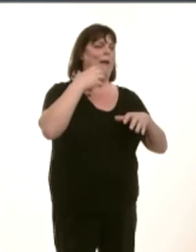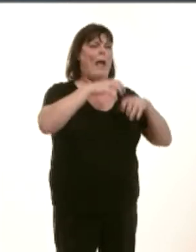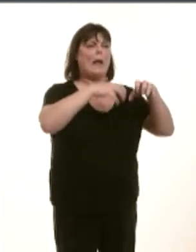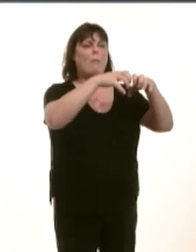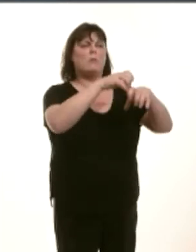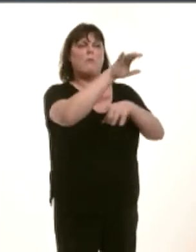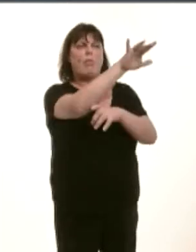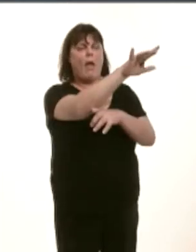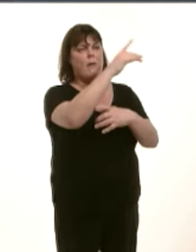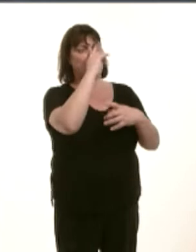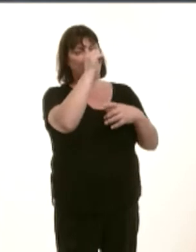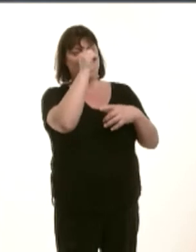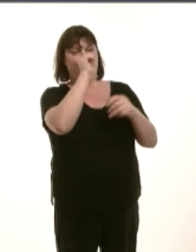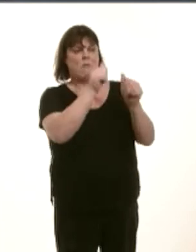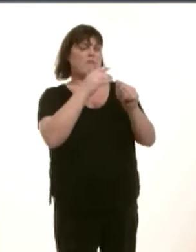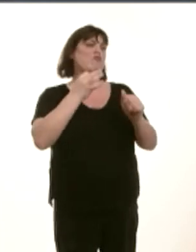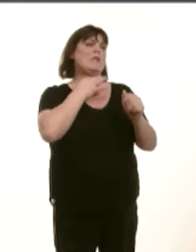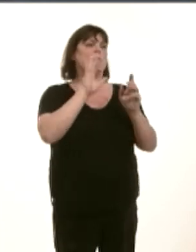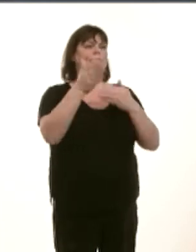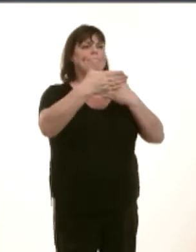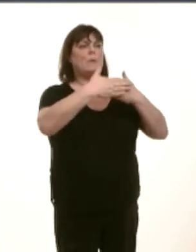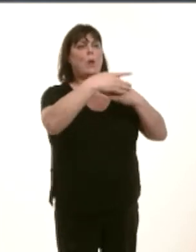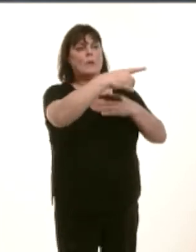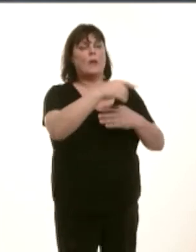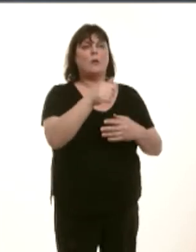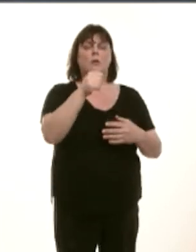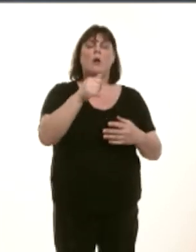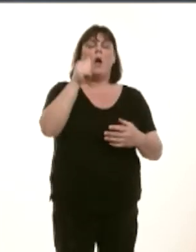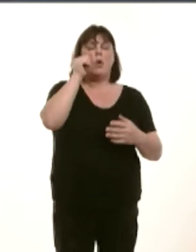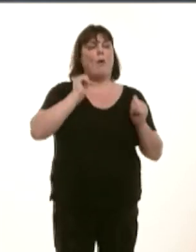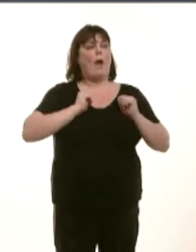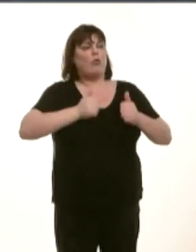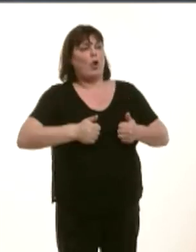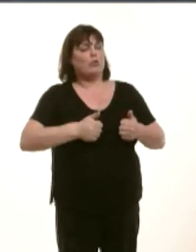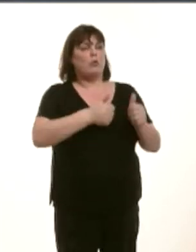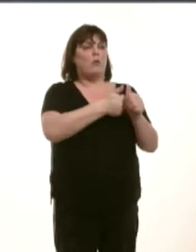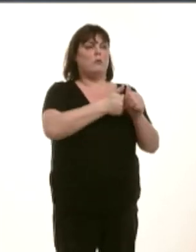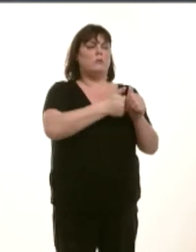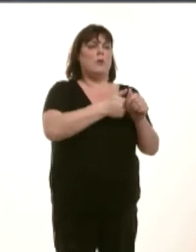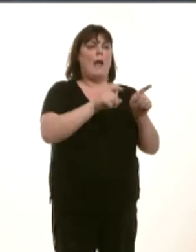mi wnaeth y diwydiant amaeth aír darpar brynwyr bopeth a allant, rwyín meddwl, i geisio ailagor